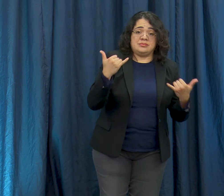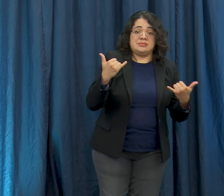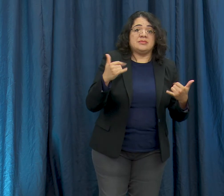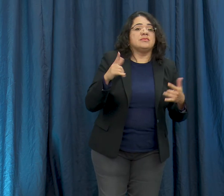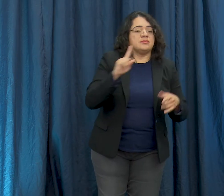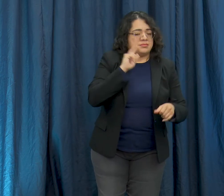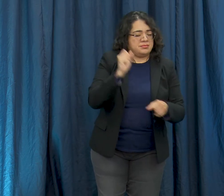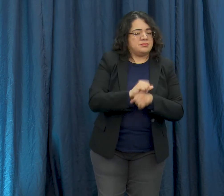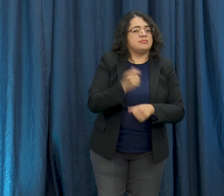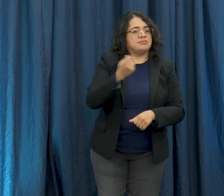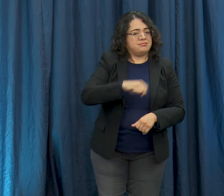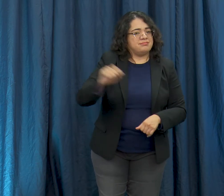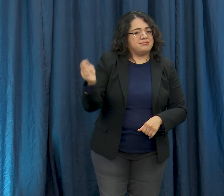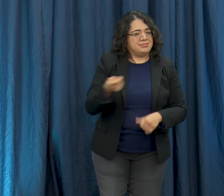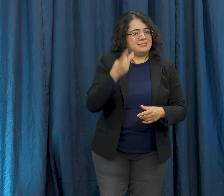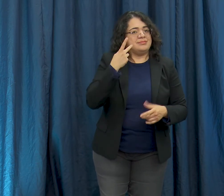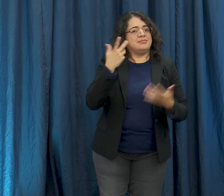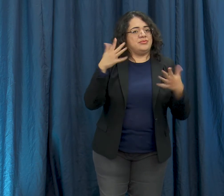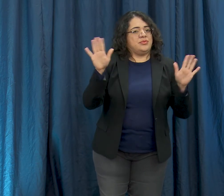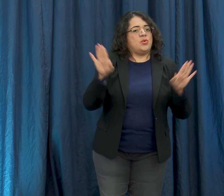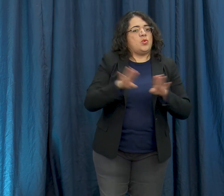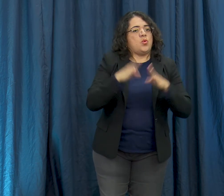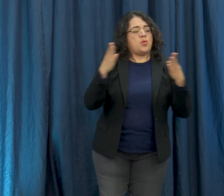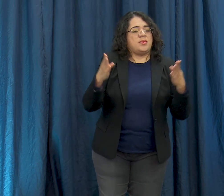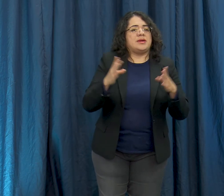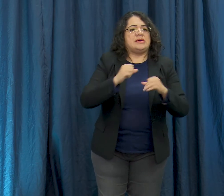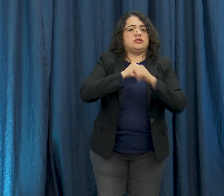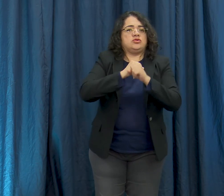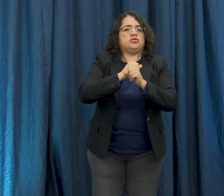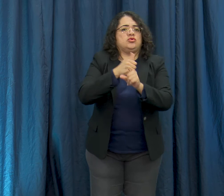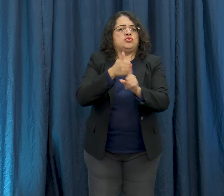siguientes partes de segura da serra quiere que el protocol de distancia